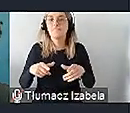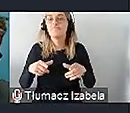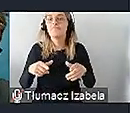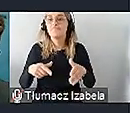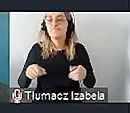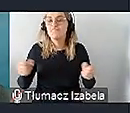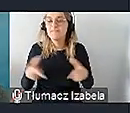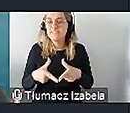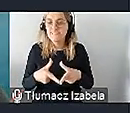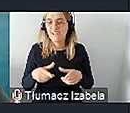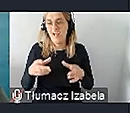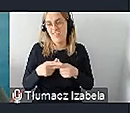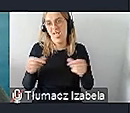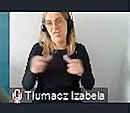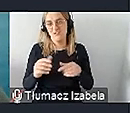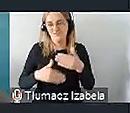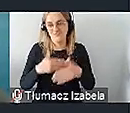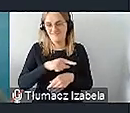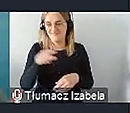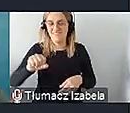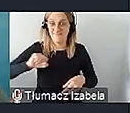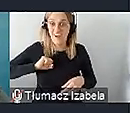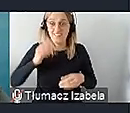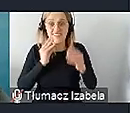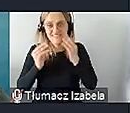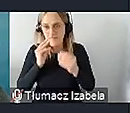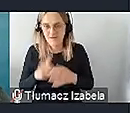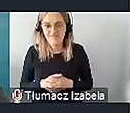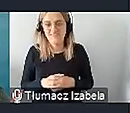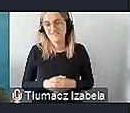Mam nadzieję, że na koniec są państwo w stanie uruchomić wyobraźnię